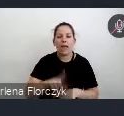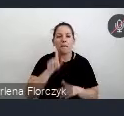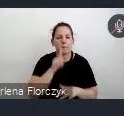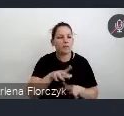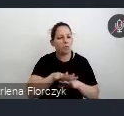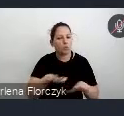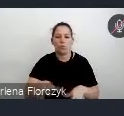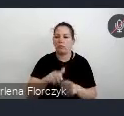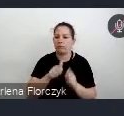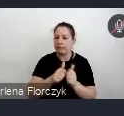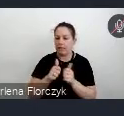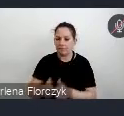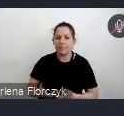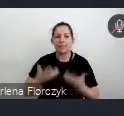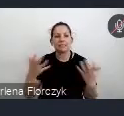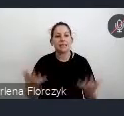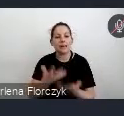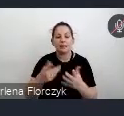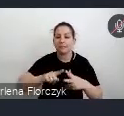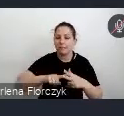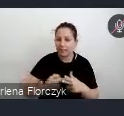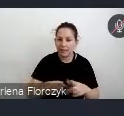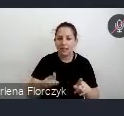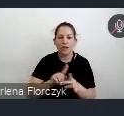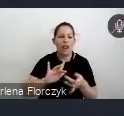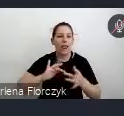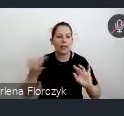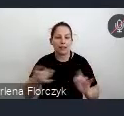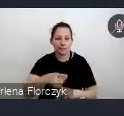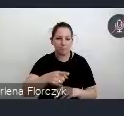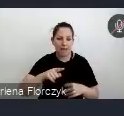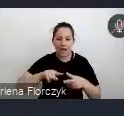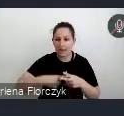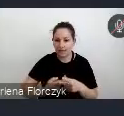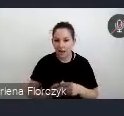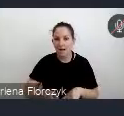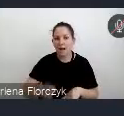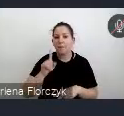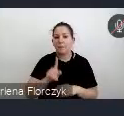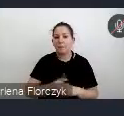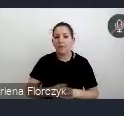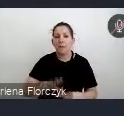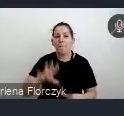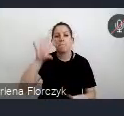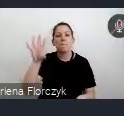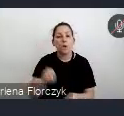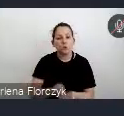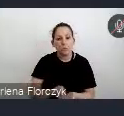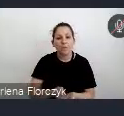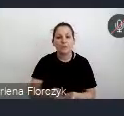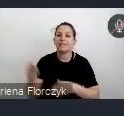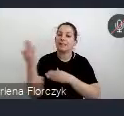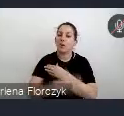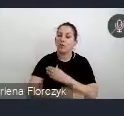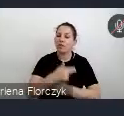Zachęcamy do rejestracji, raz jeszcze link rejestracyjny. A o podsumowanie i zakończenie naszego seminarium